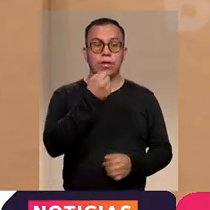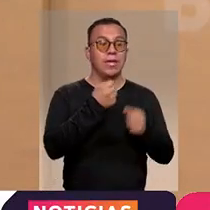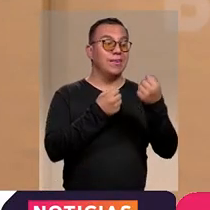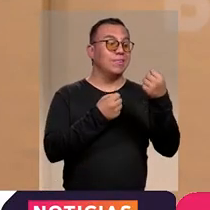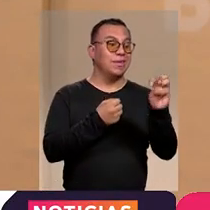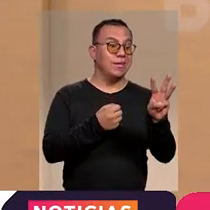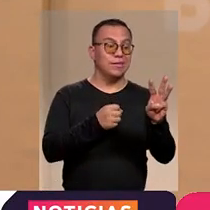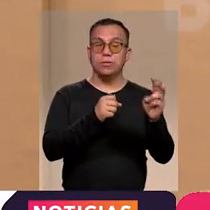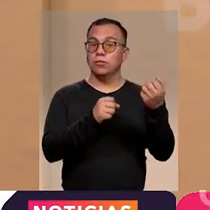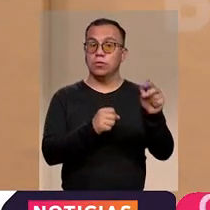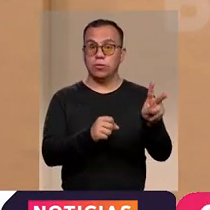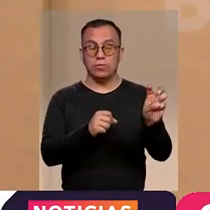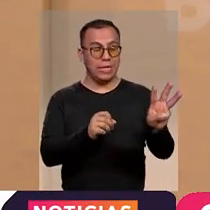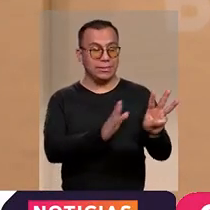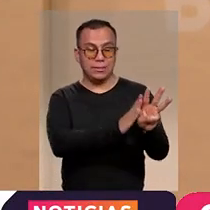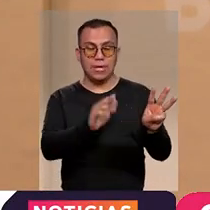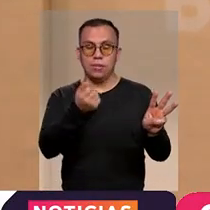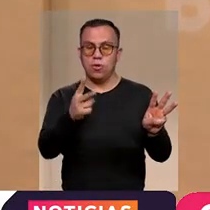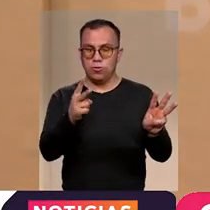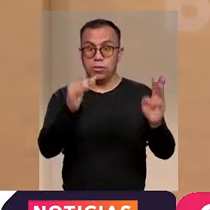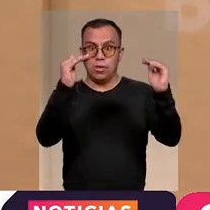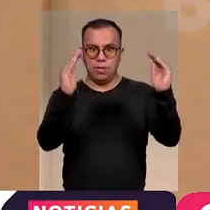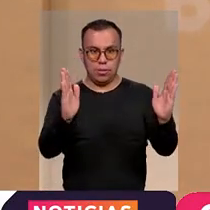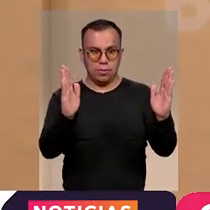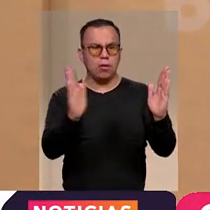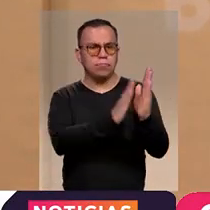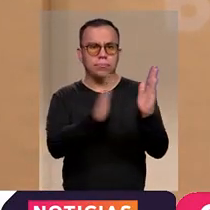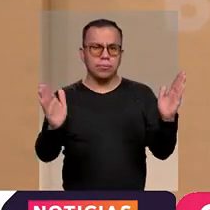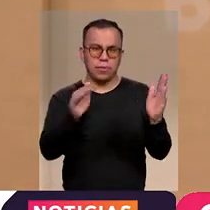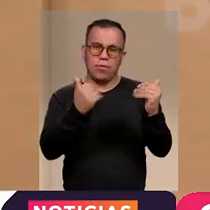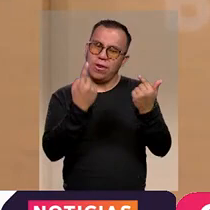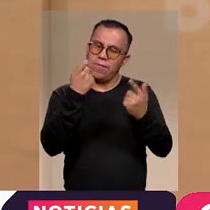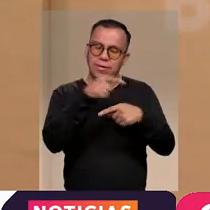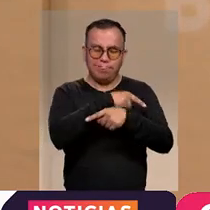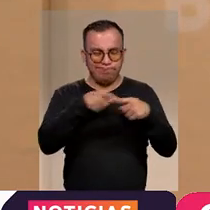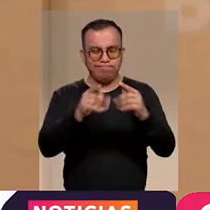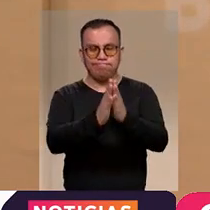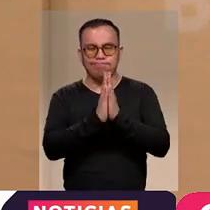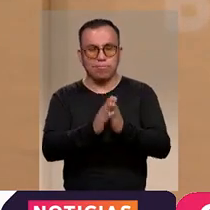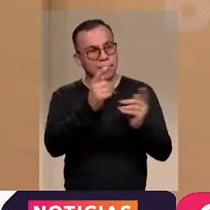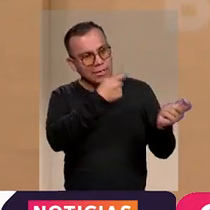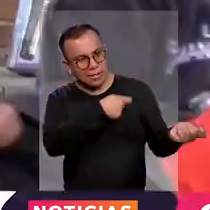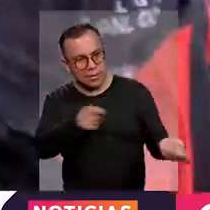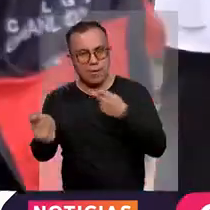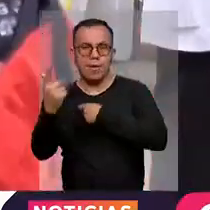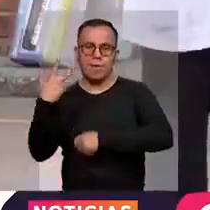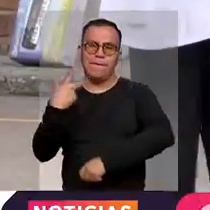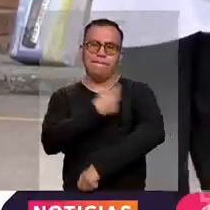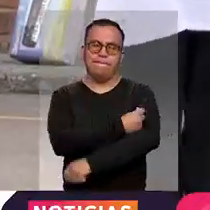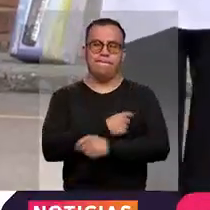VACUNACIóN PERO SóLO EL 25.8 POR CIENTO TIENE ESQUEMA COMPLETO PERO LOS MENORES DE